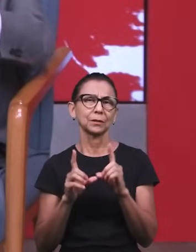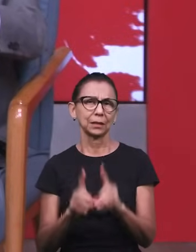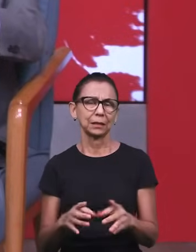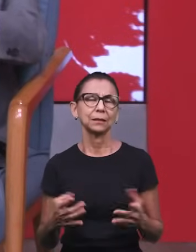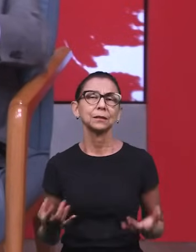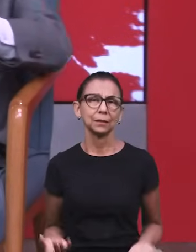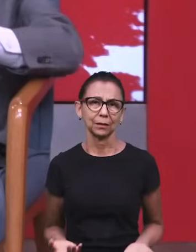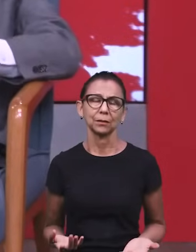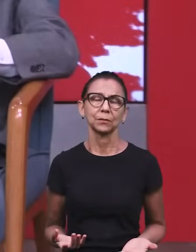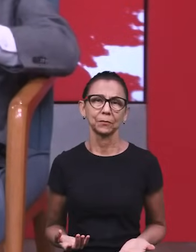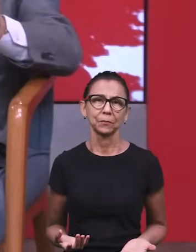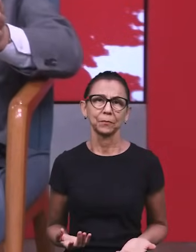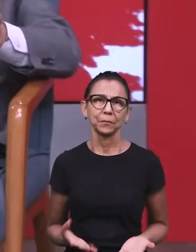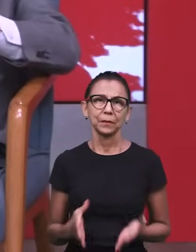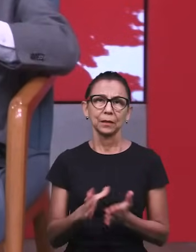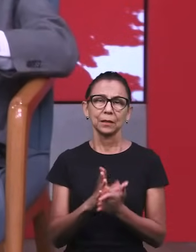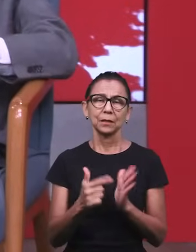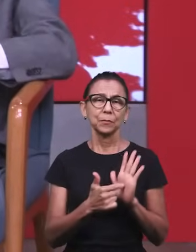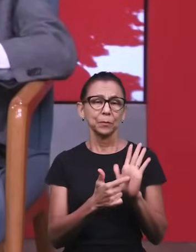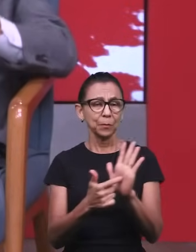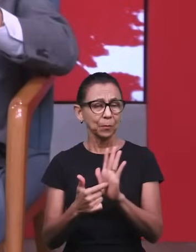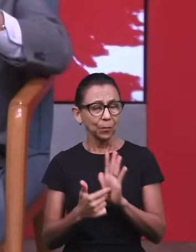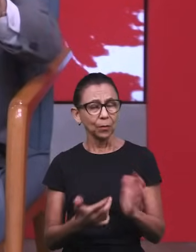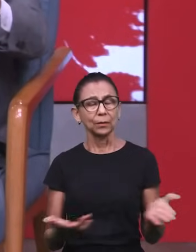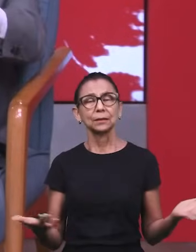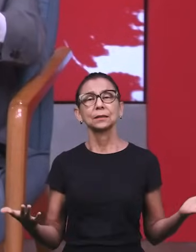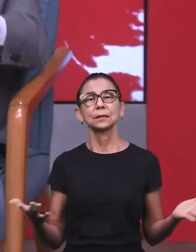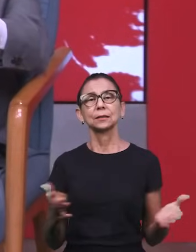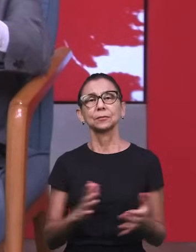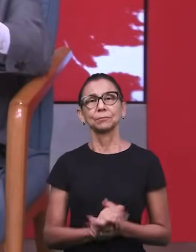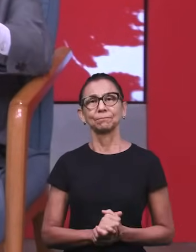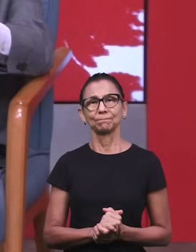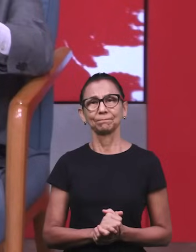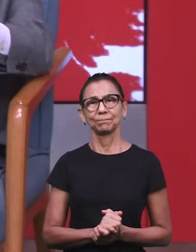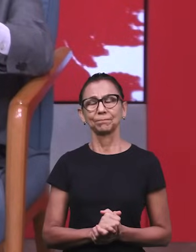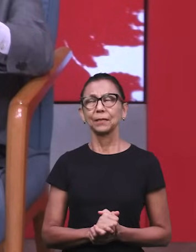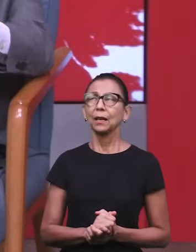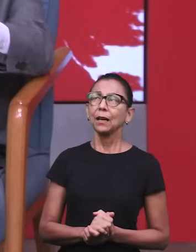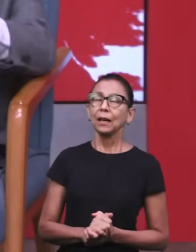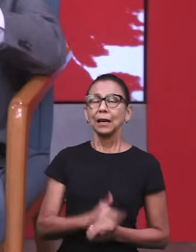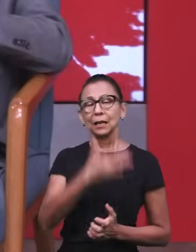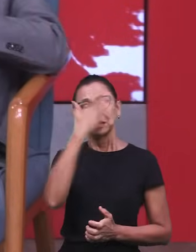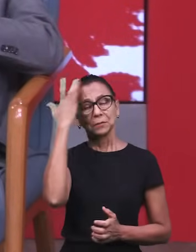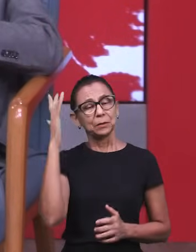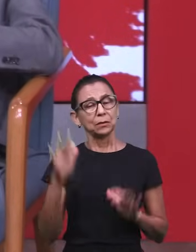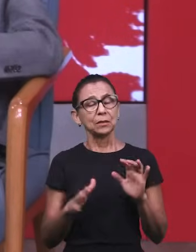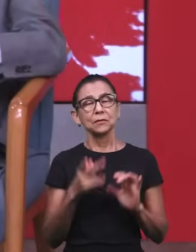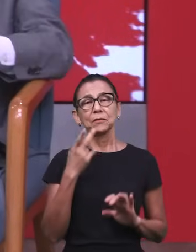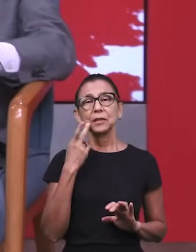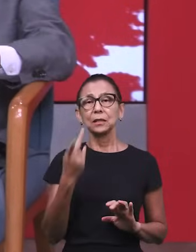identificar o momento Profético que ela tá vivendo isso tá na palavra mas alguém diz assim mas por